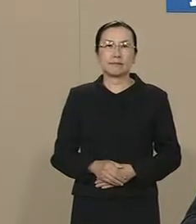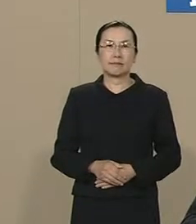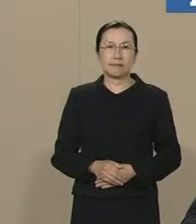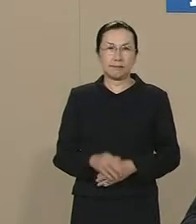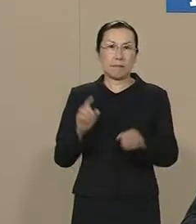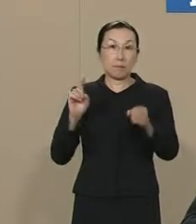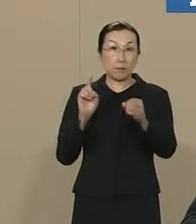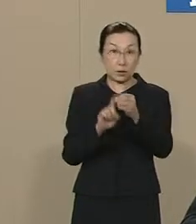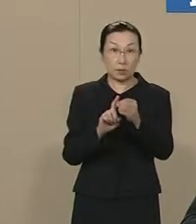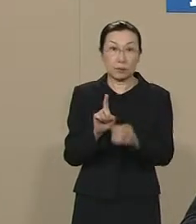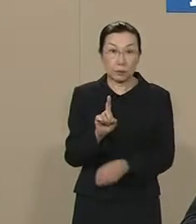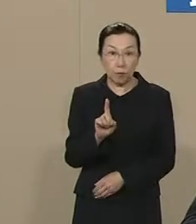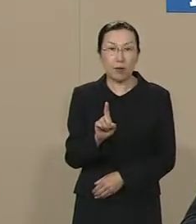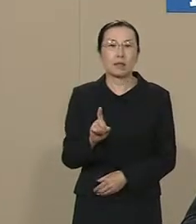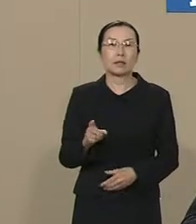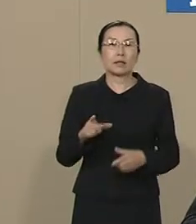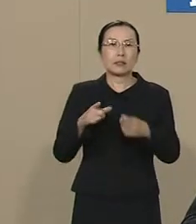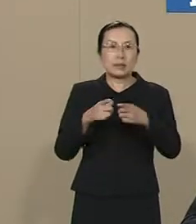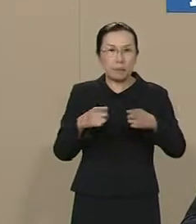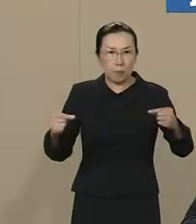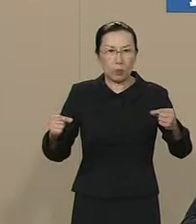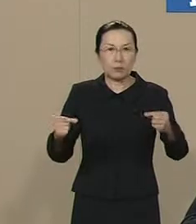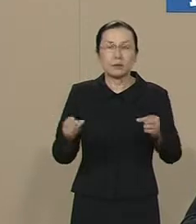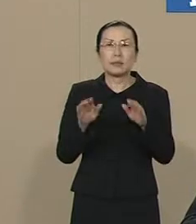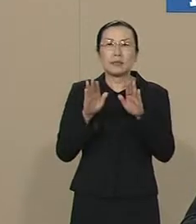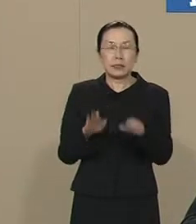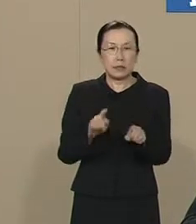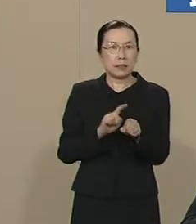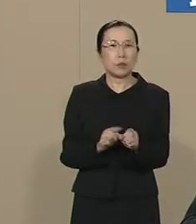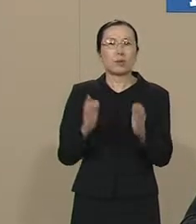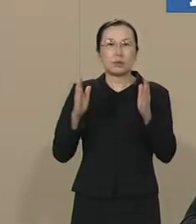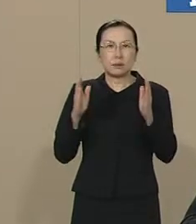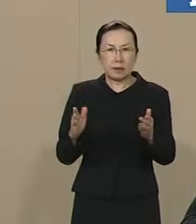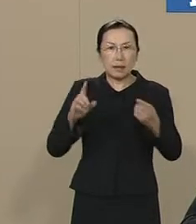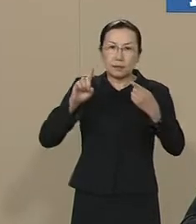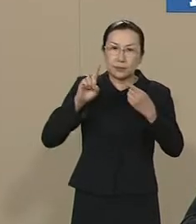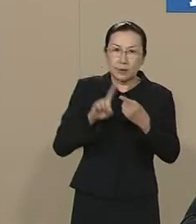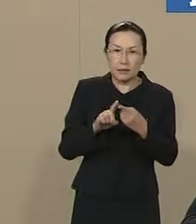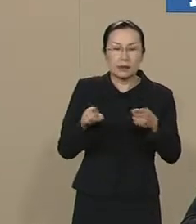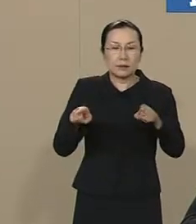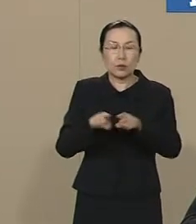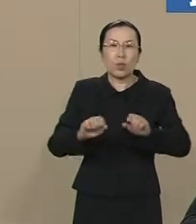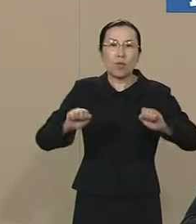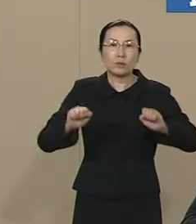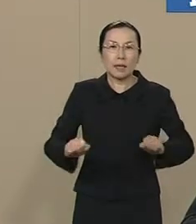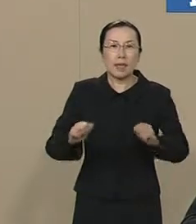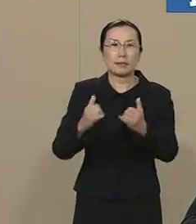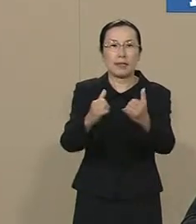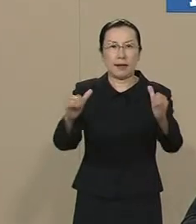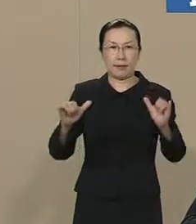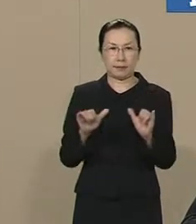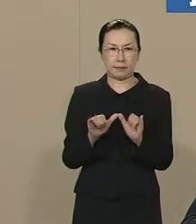目指すのは､この日本､ 今の時代に､ふさわしい ｢共生社会｣｡